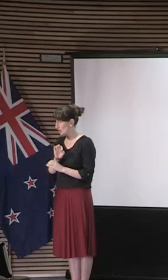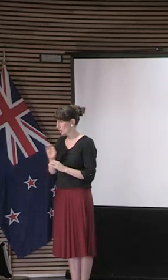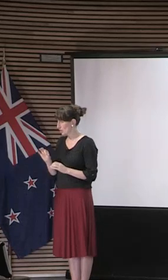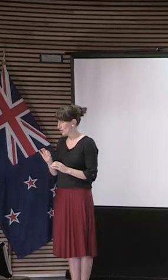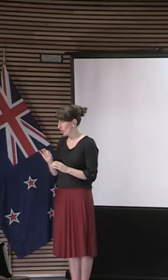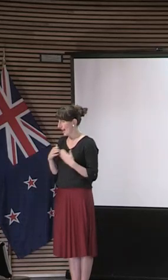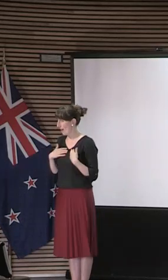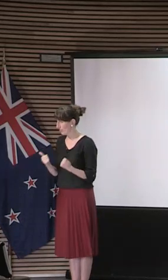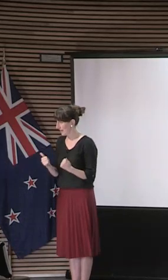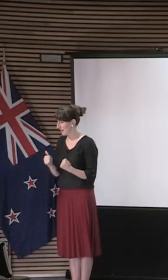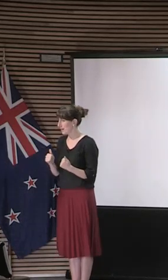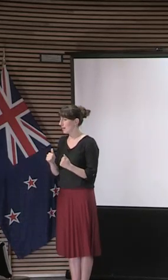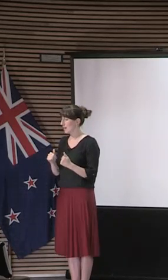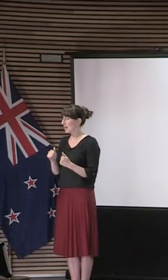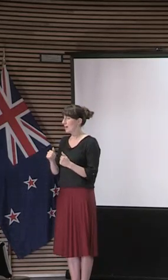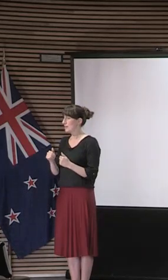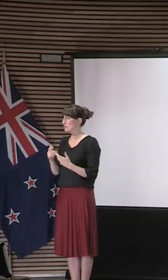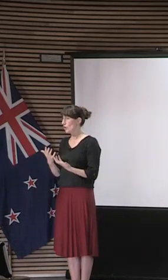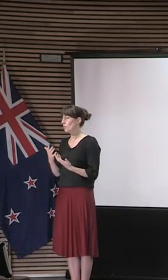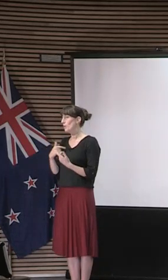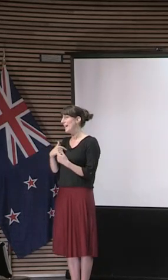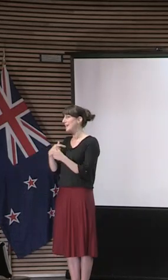te whakaaro ka taea e koe te COVID mo te waa roa, a ka taea e te waa, kaore i te tika kia